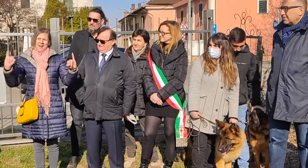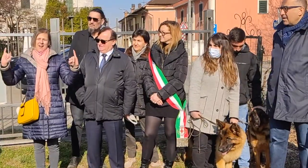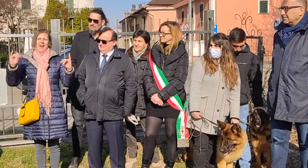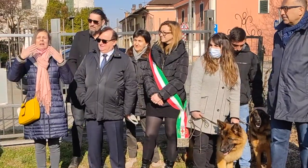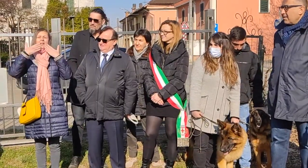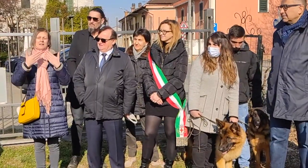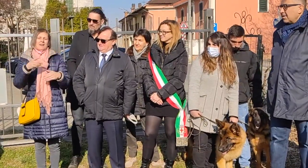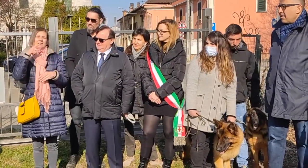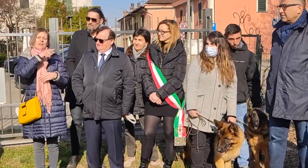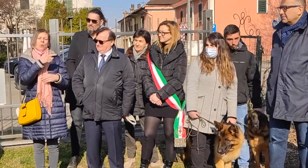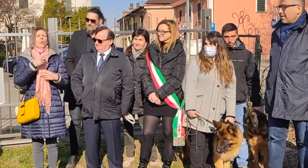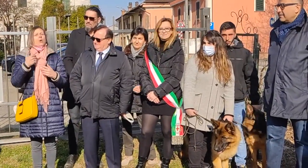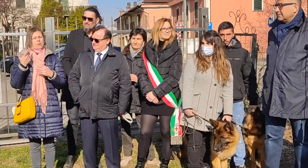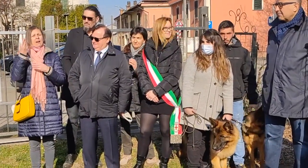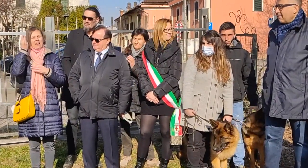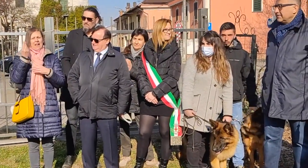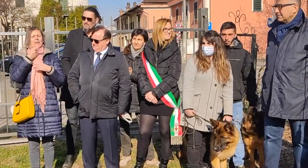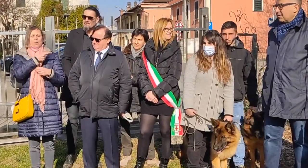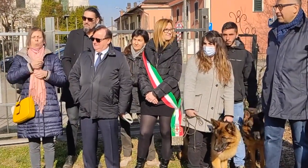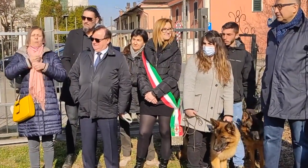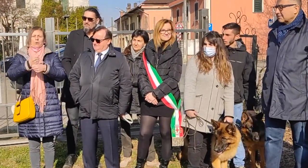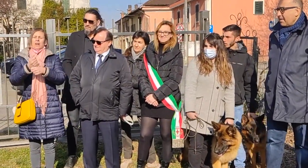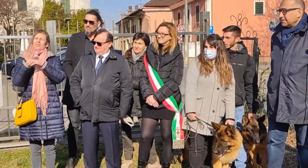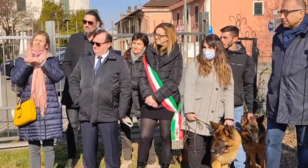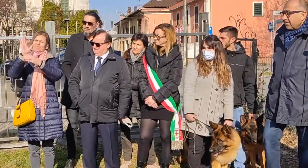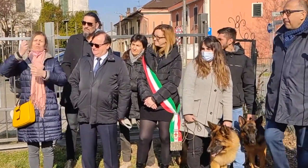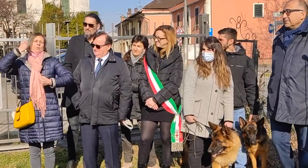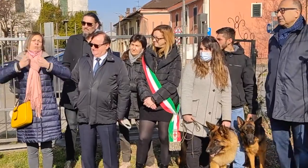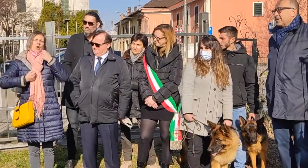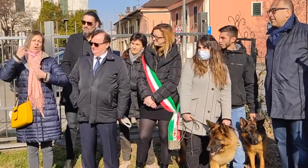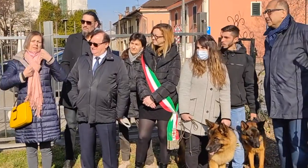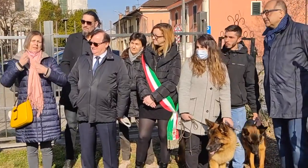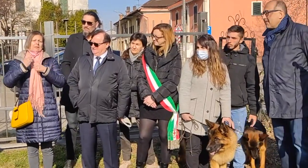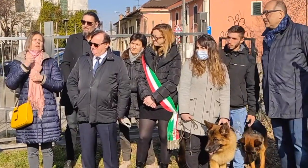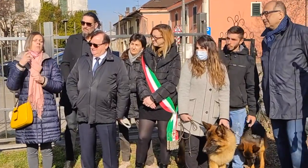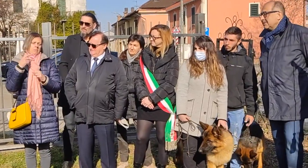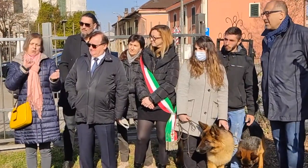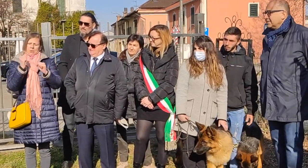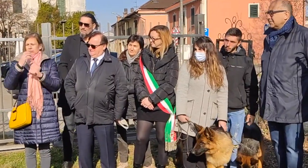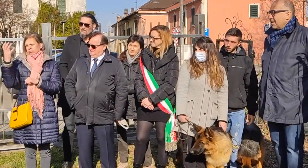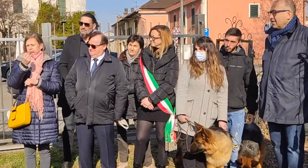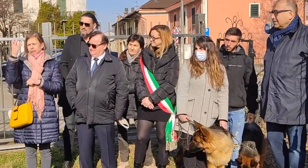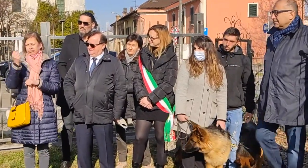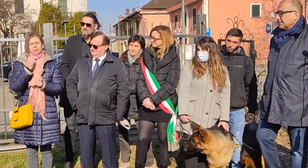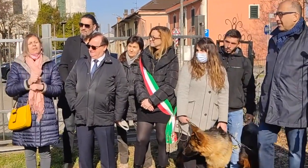Grazie a lui l’ENS ha preso parte attiva nella protesta, nella lotta (per il riconoscimento dei diritti delle persone sorde).